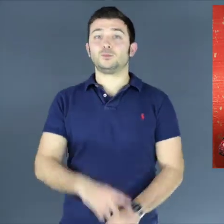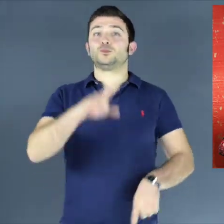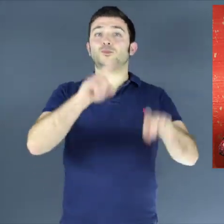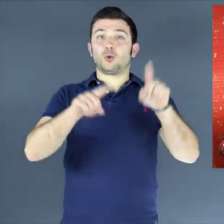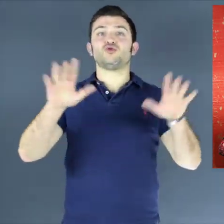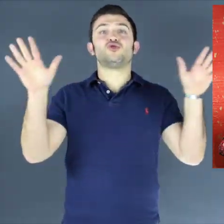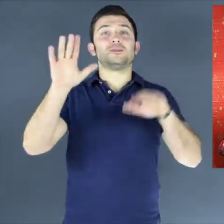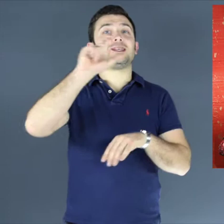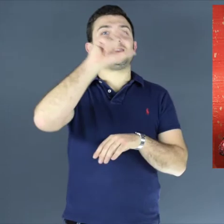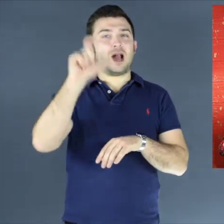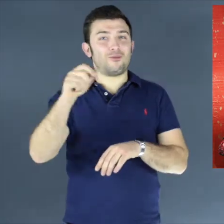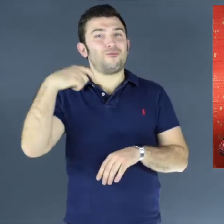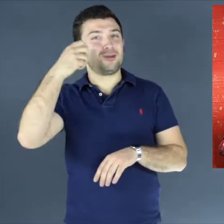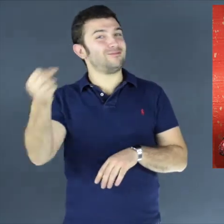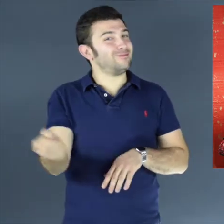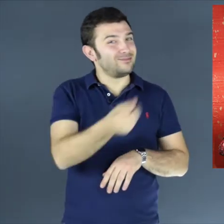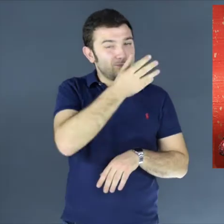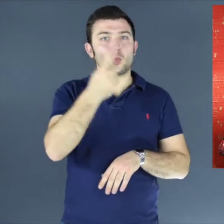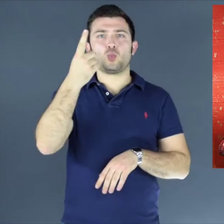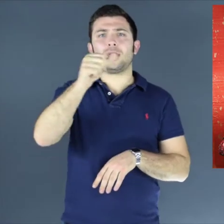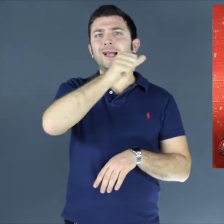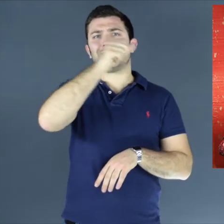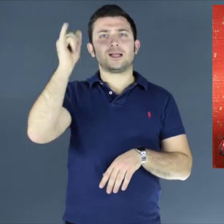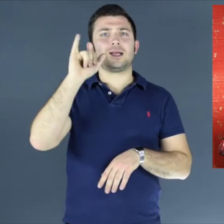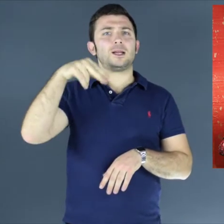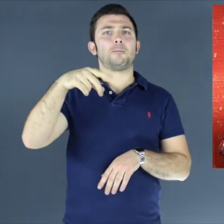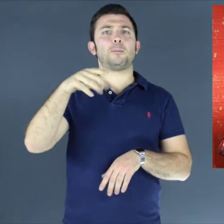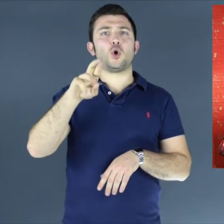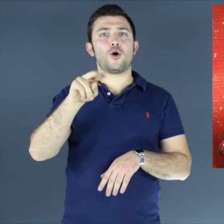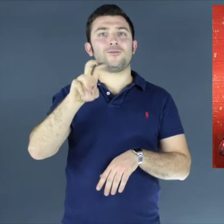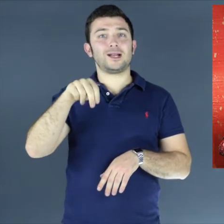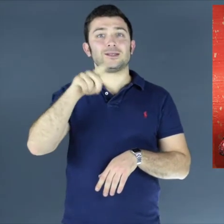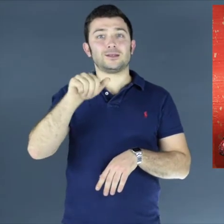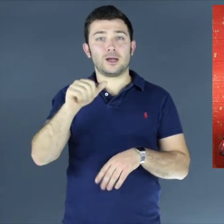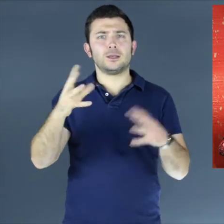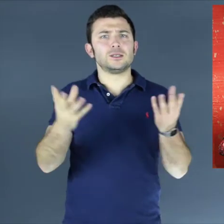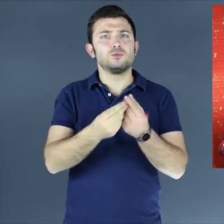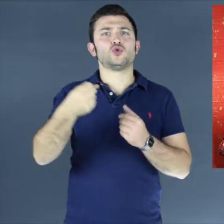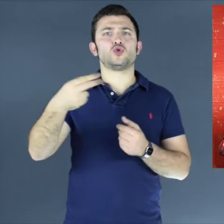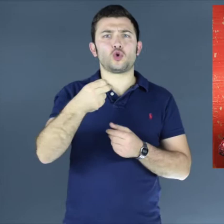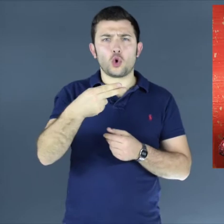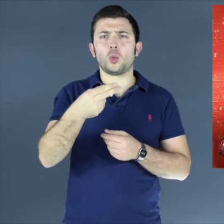Alcuni cinema in Italia quindi proietteranno il film “Un’estate in Provenza”... ..nella versione sottotitolata.